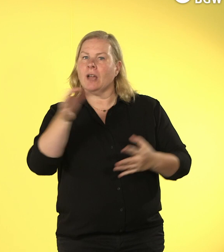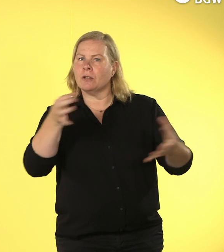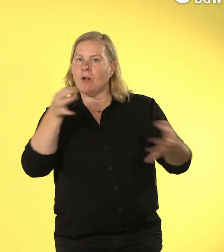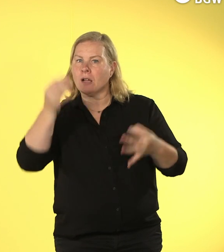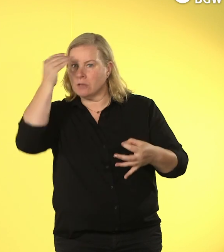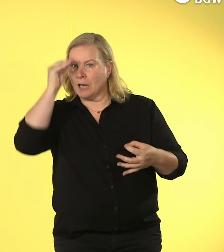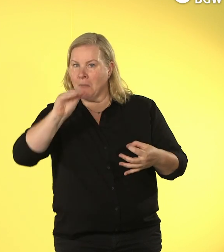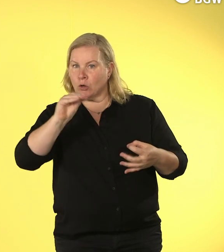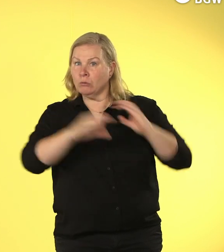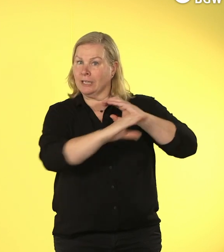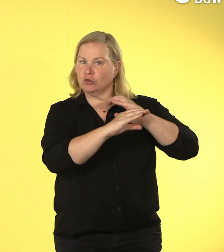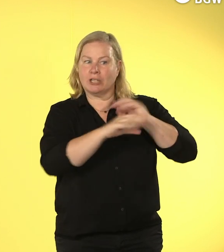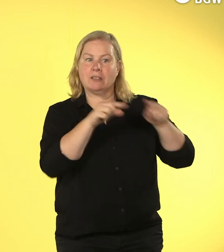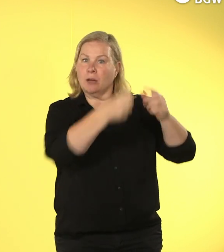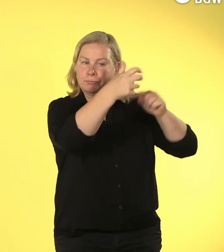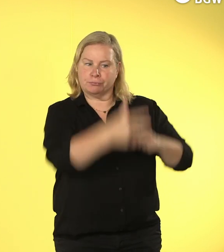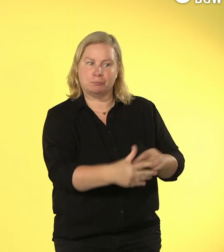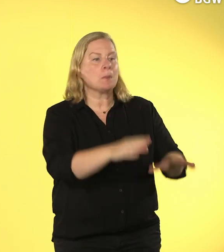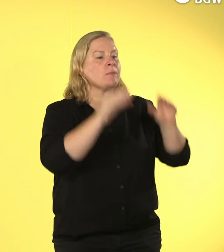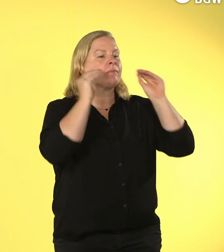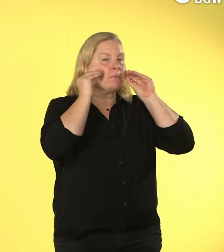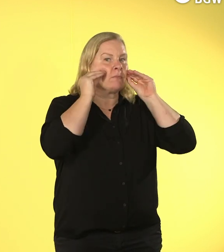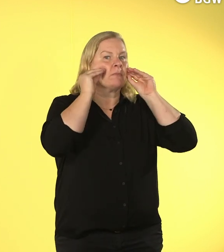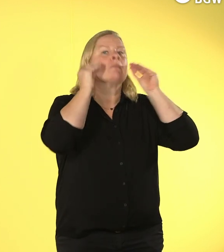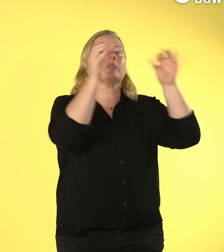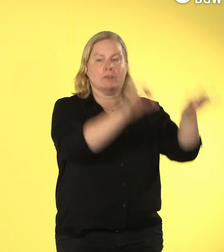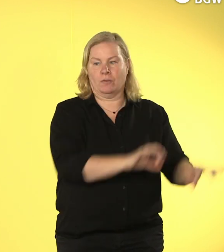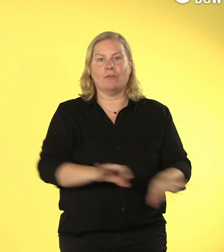aus dem Chat aufzunehmen und an den Referenten weiterzuleiten.